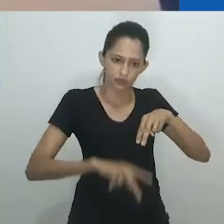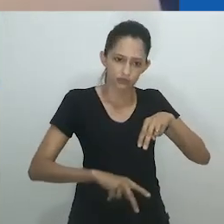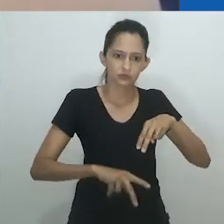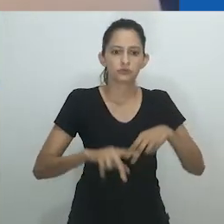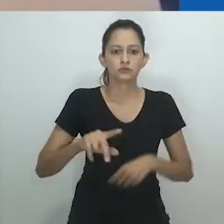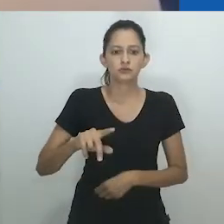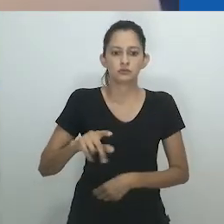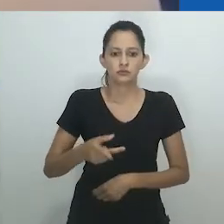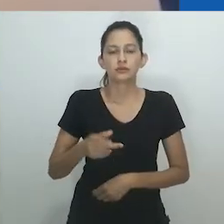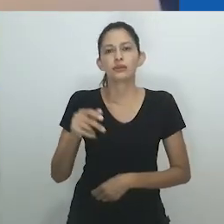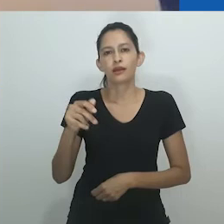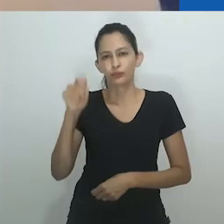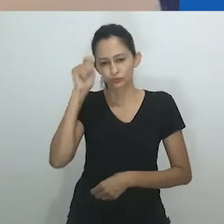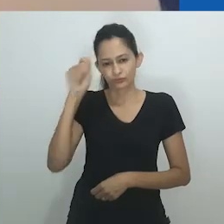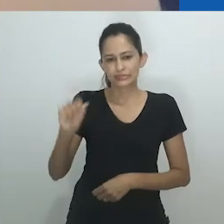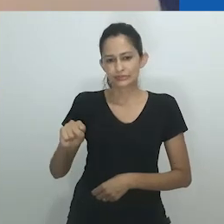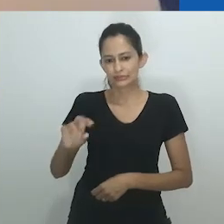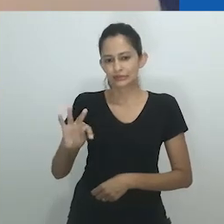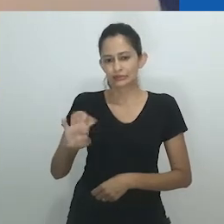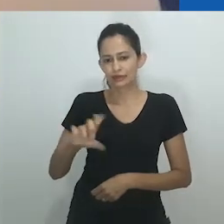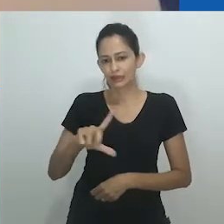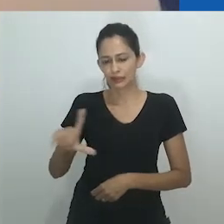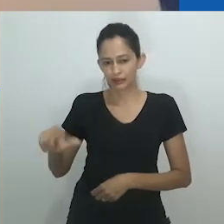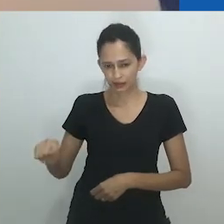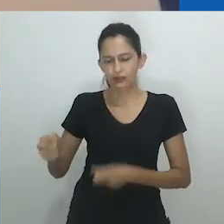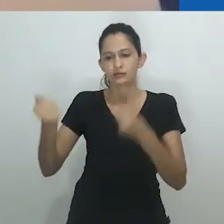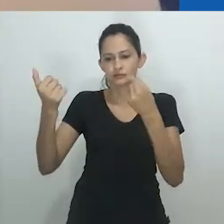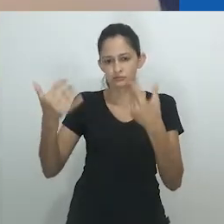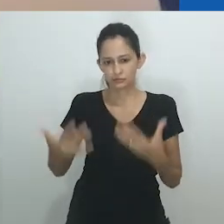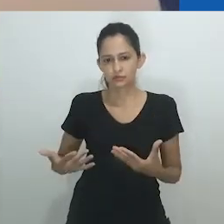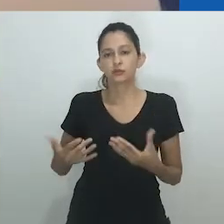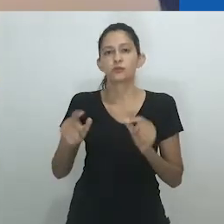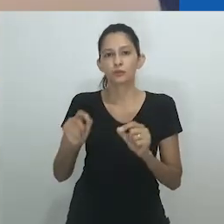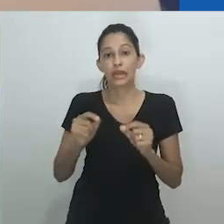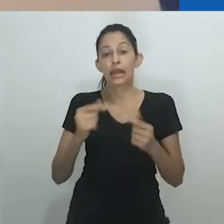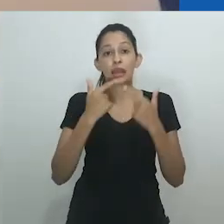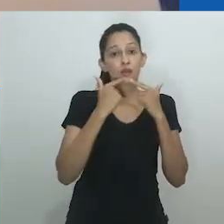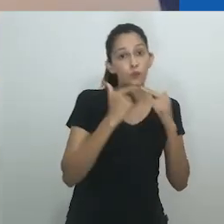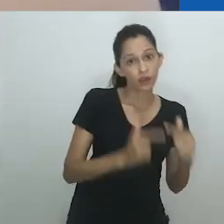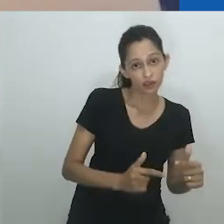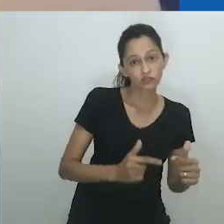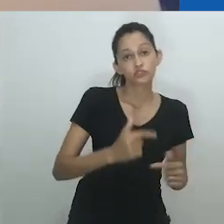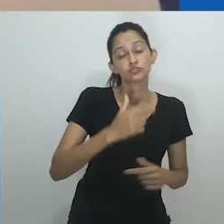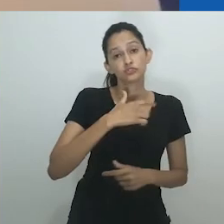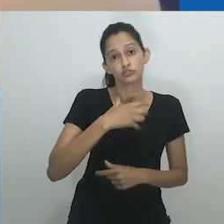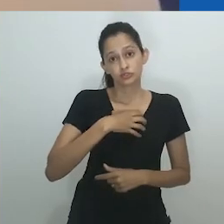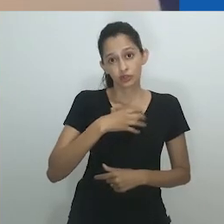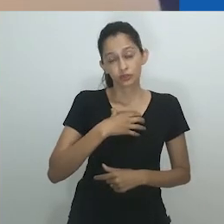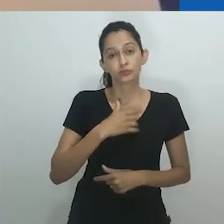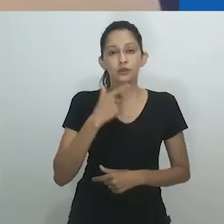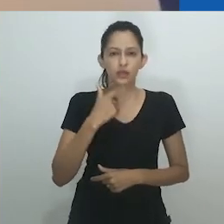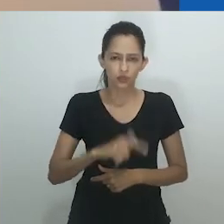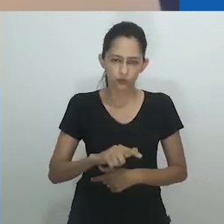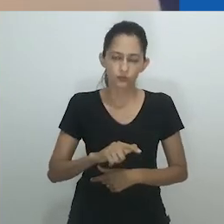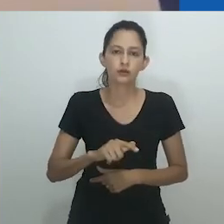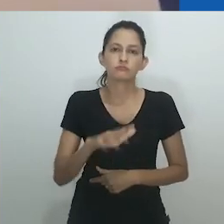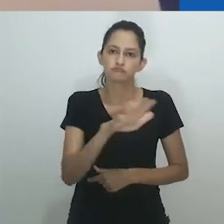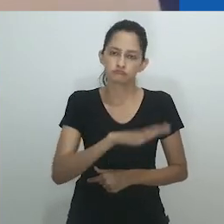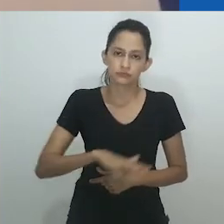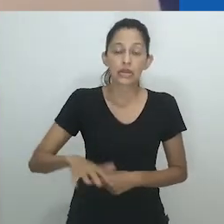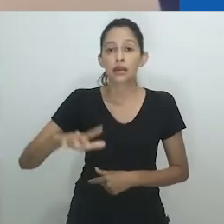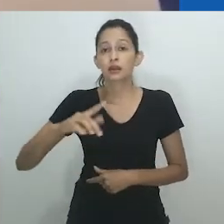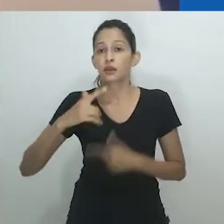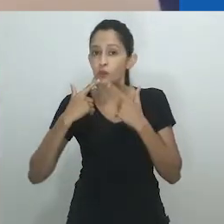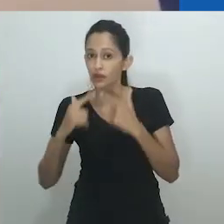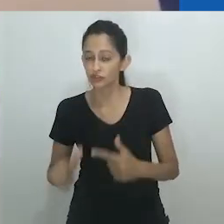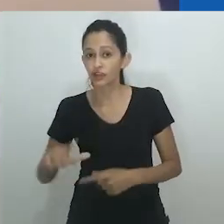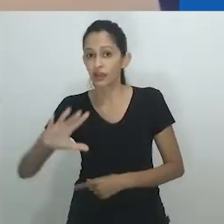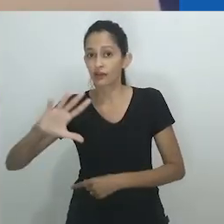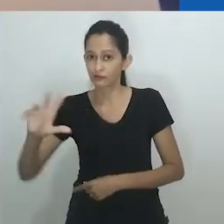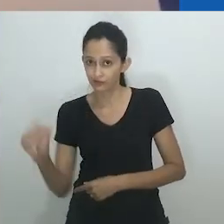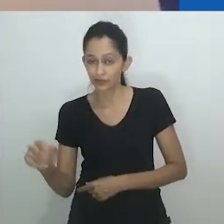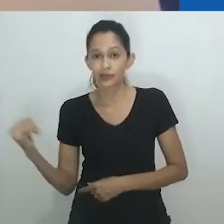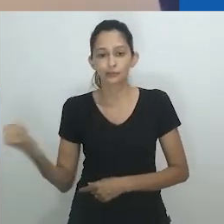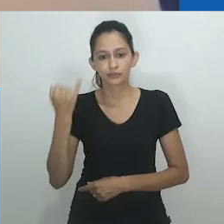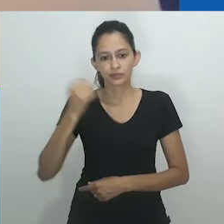Em um ensaio crítico comovente sobre a conquistas coloniais em respeito a gênero e sexualidade em África, Stella Nyanzi adverte, entre aspas,